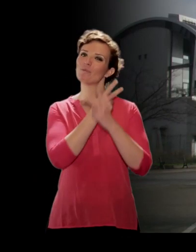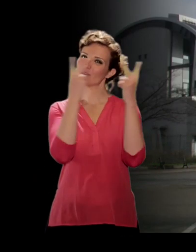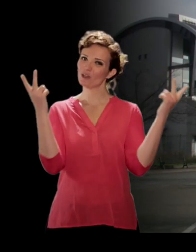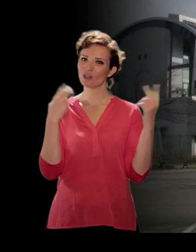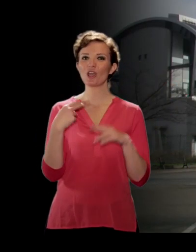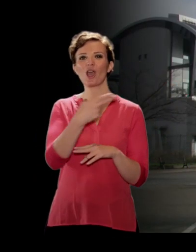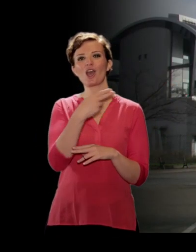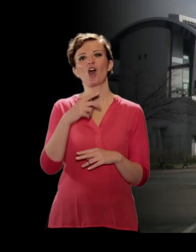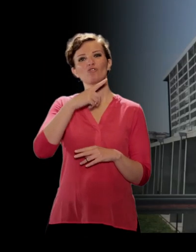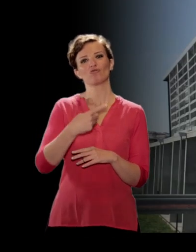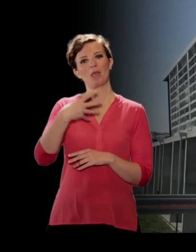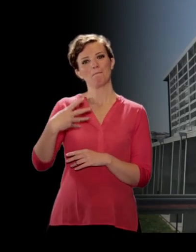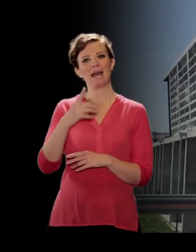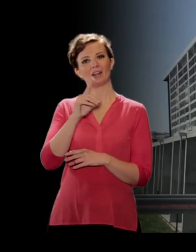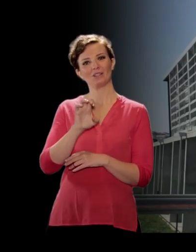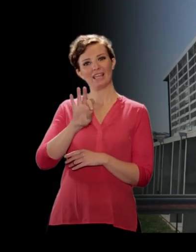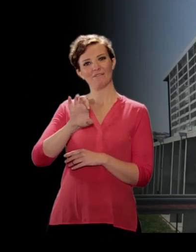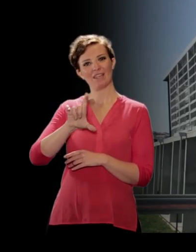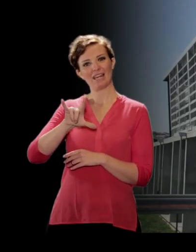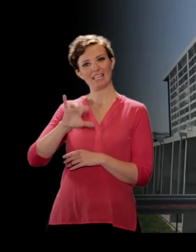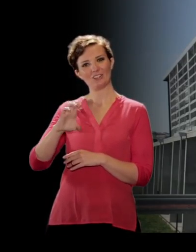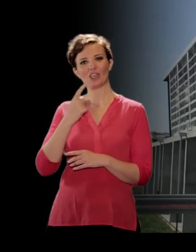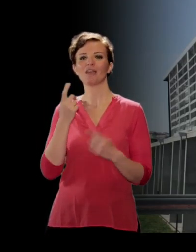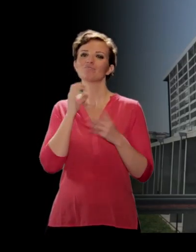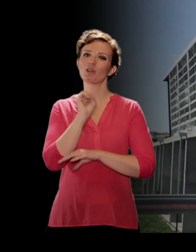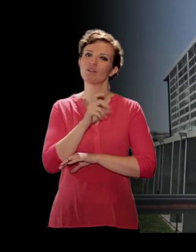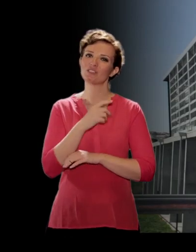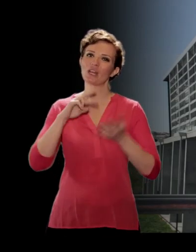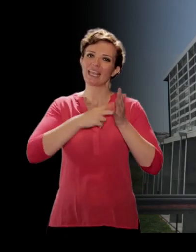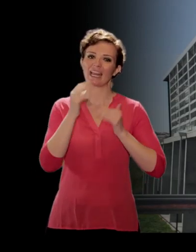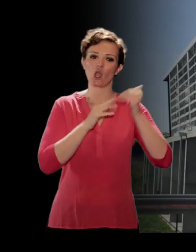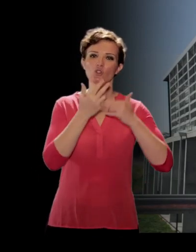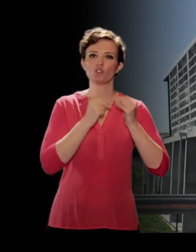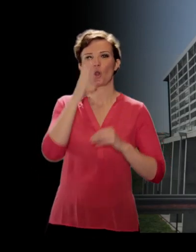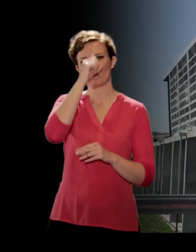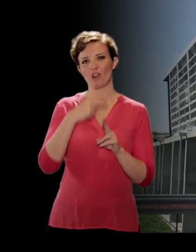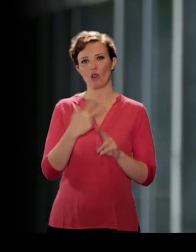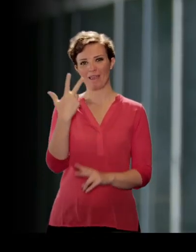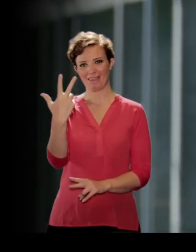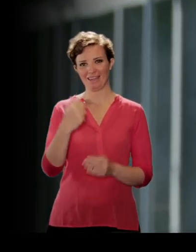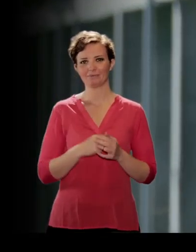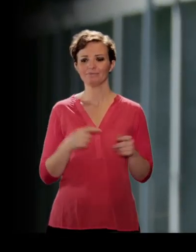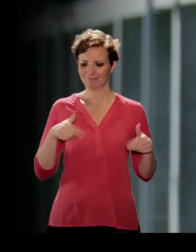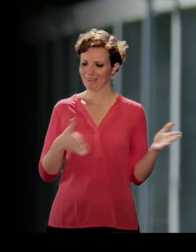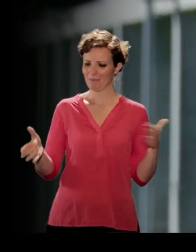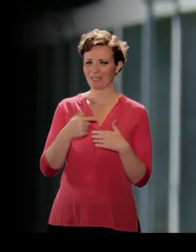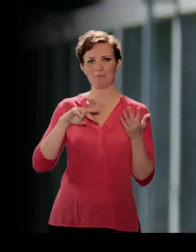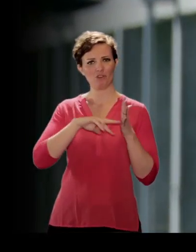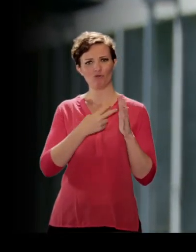<Buongiorno, sono Gianmarco De Felice, professore di tecnica delle costruzioni all'Università Roma 3. Siamo nel Dipartimento di Ingegneria